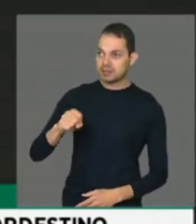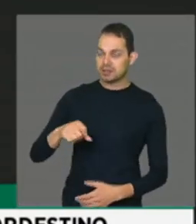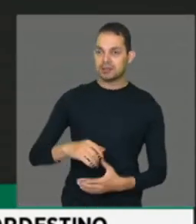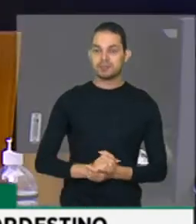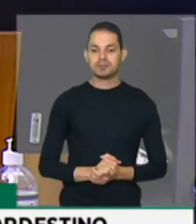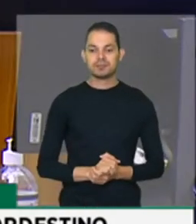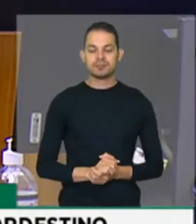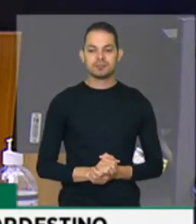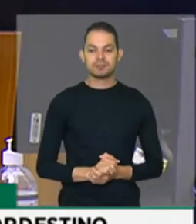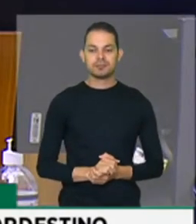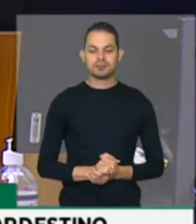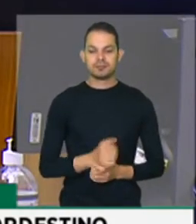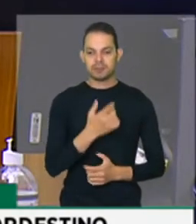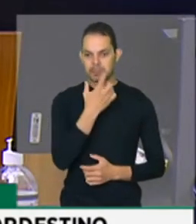PRÓXIMOS DE JÁ ESTÁ AQUI